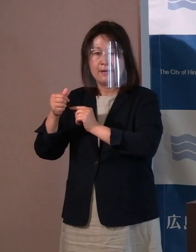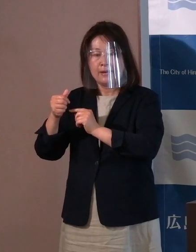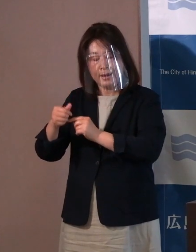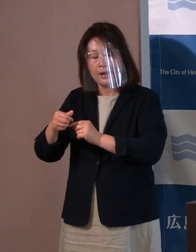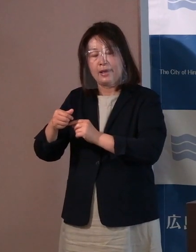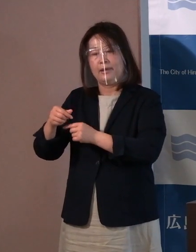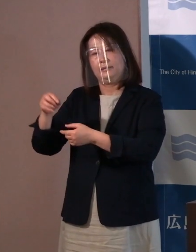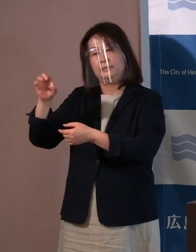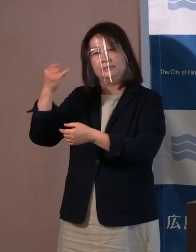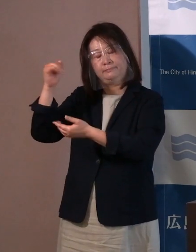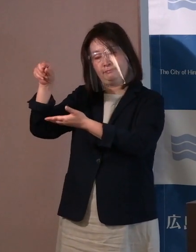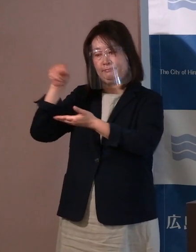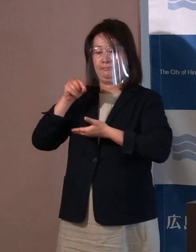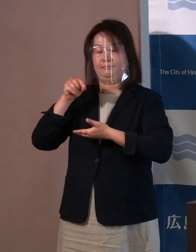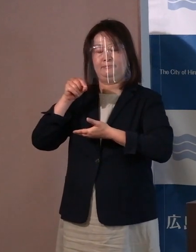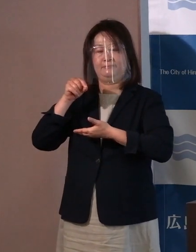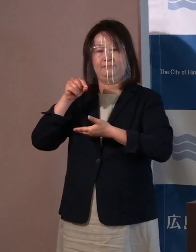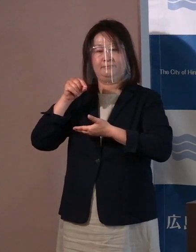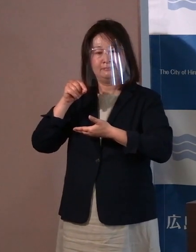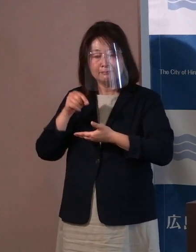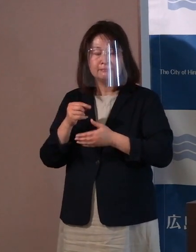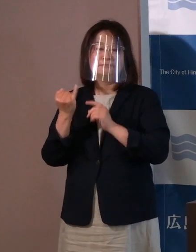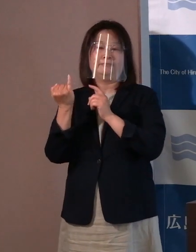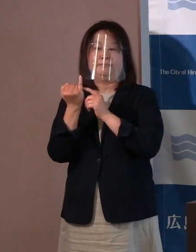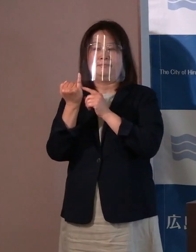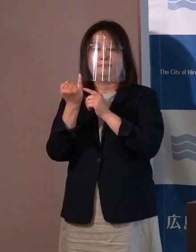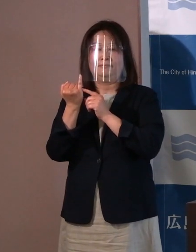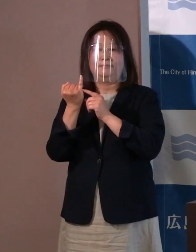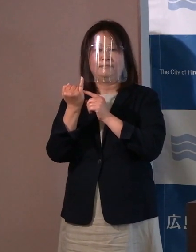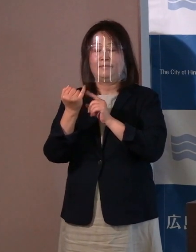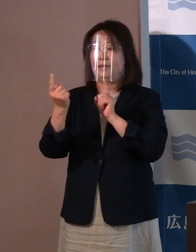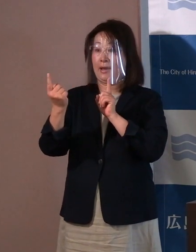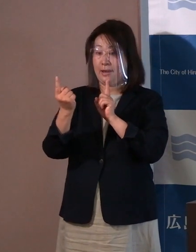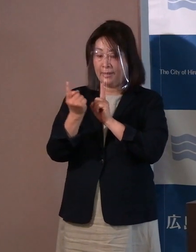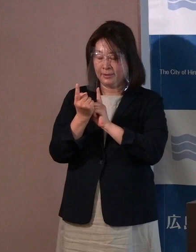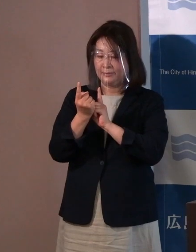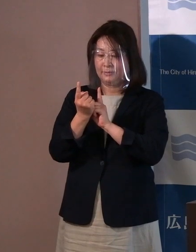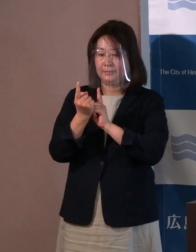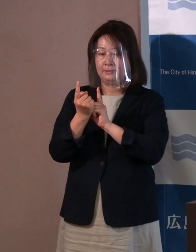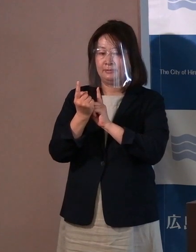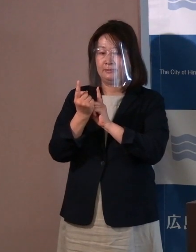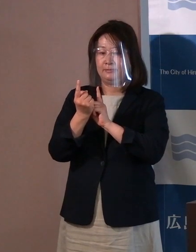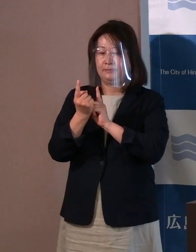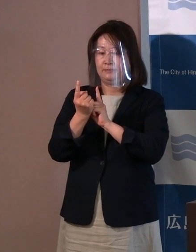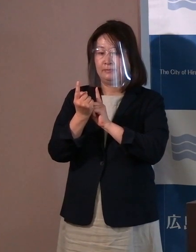実際､ヘレン･ケラーさんとお会いして､ このヘレン･ケラーさんを